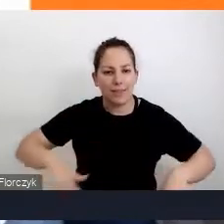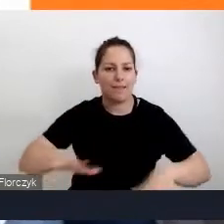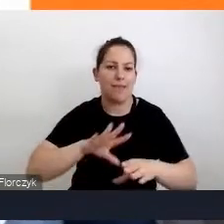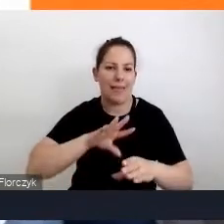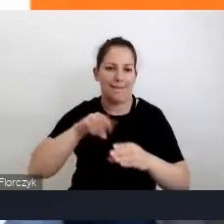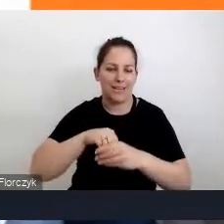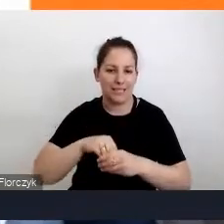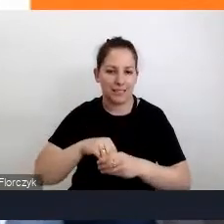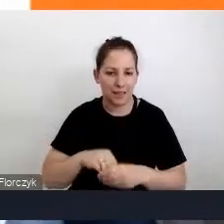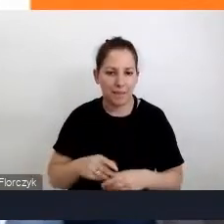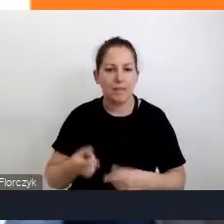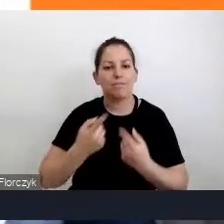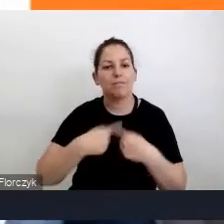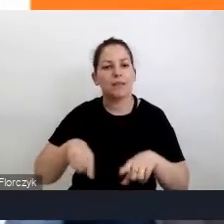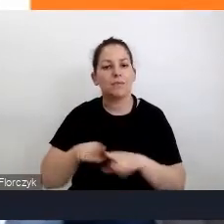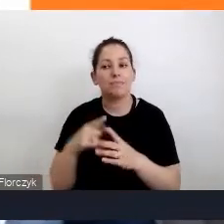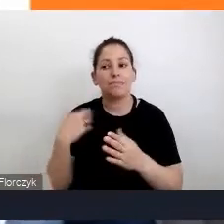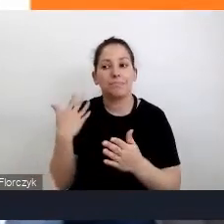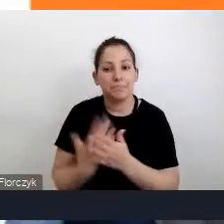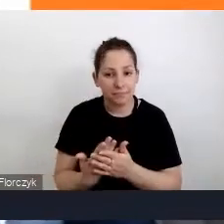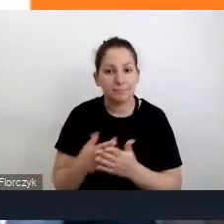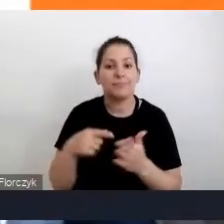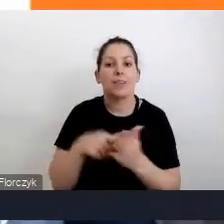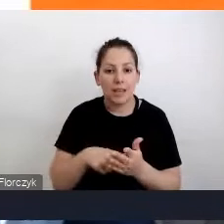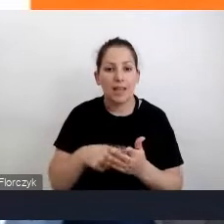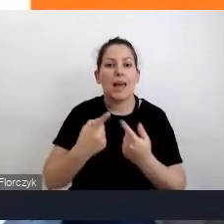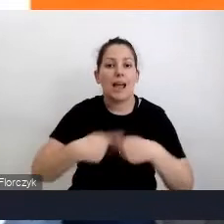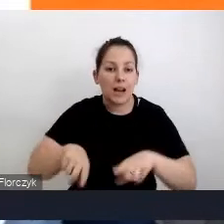To realizowaliśmy do tej pory i to realizujemy w dalszym ciągu.